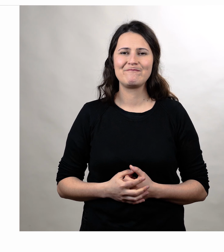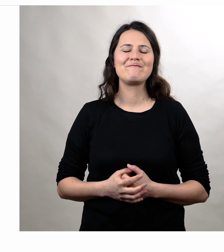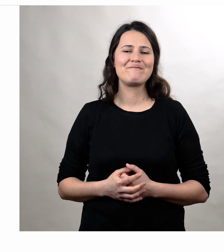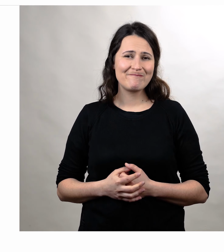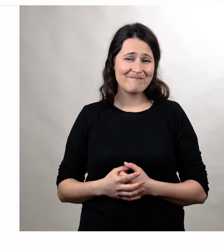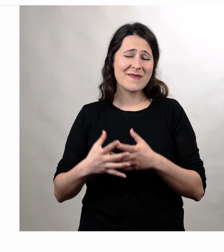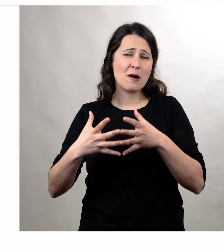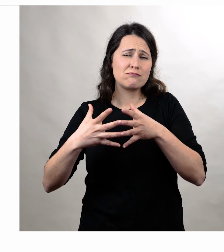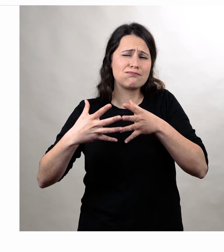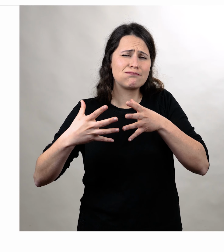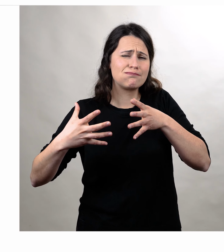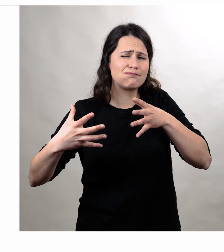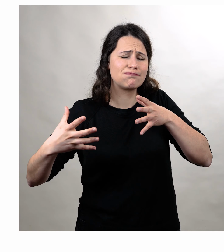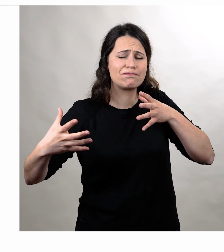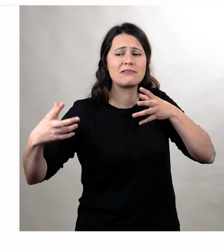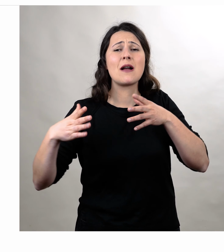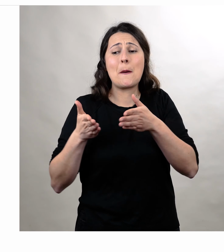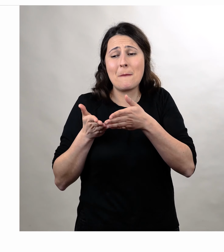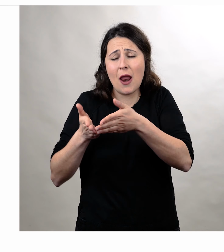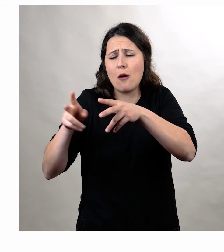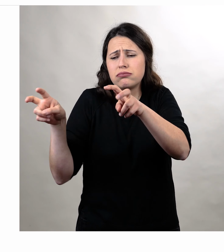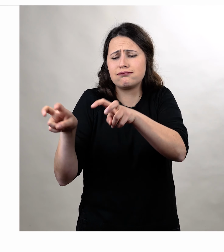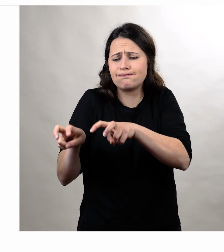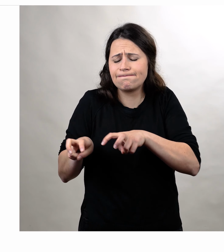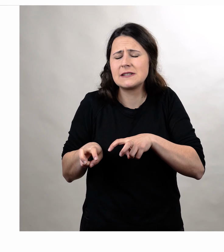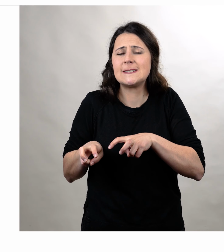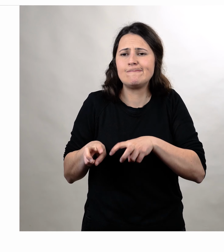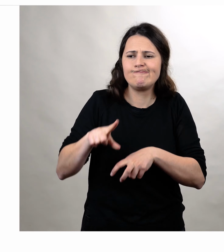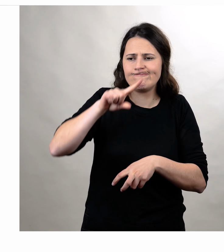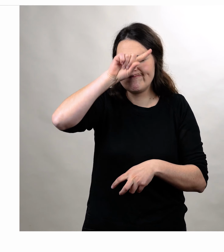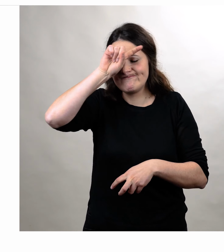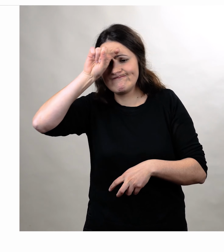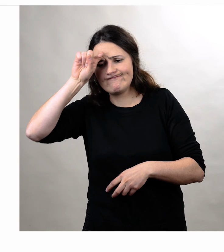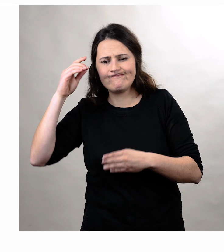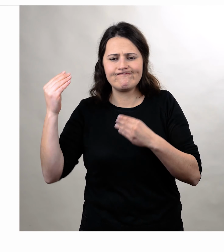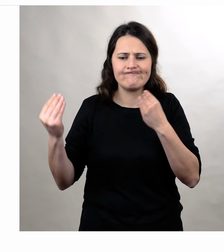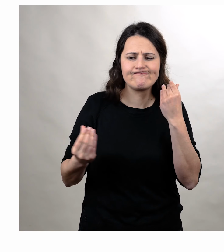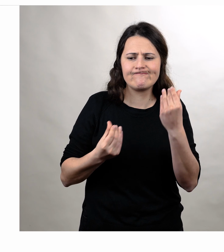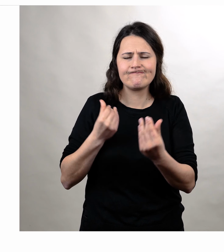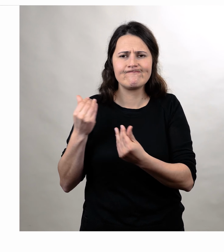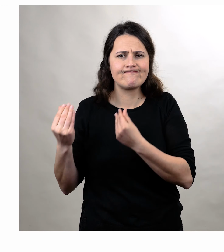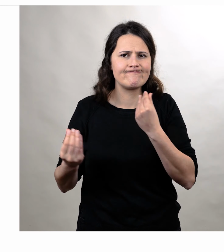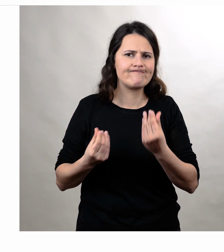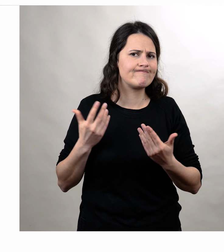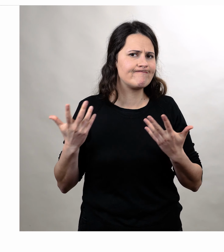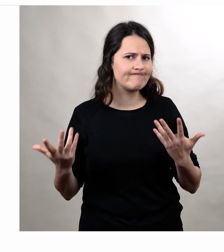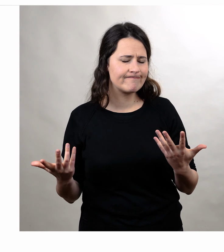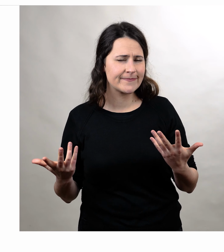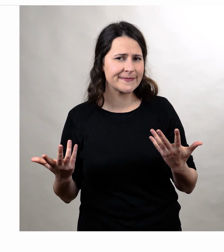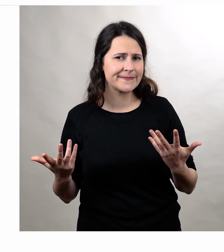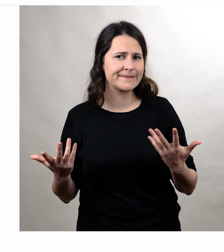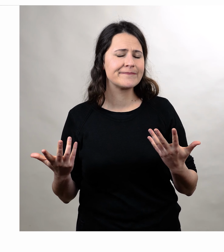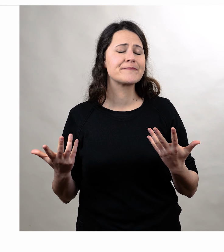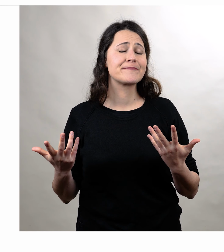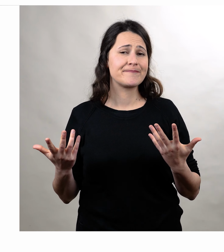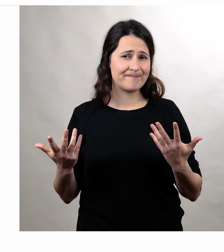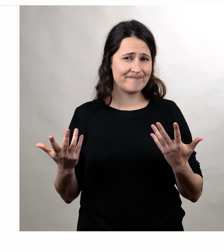Έτσι τα υπερωκεάνια άρχισαν να αντιμετωπίζουν πολλές δυσκολίες.